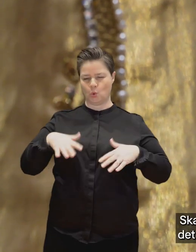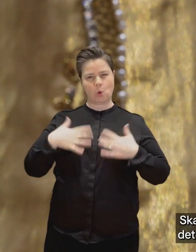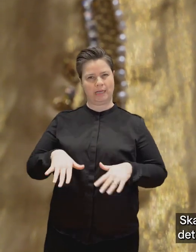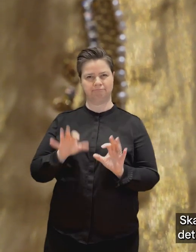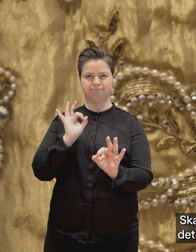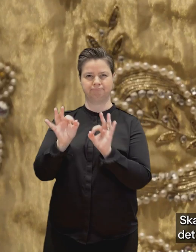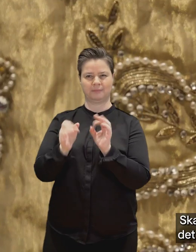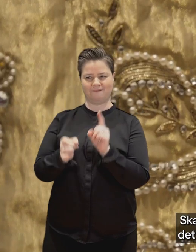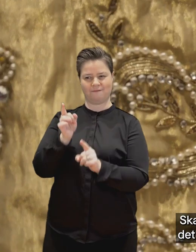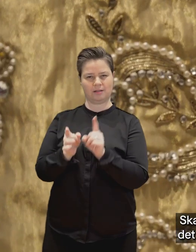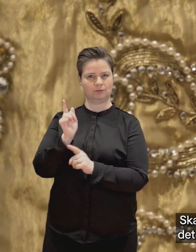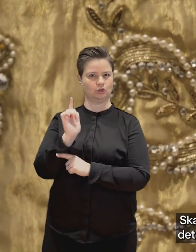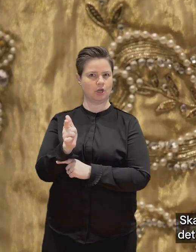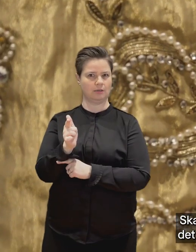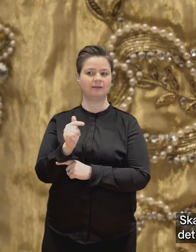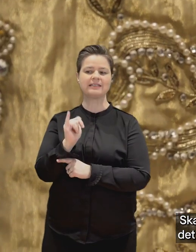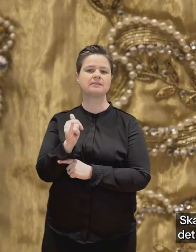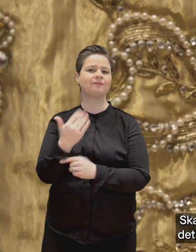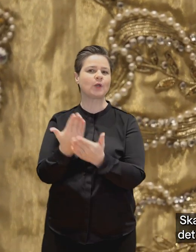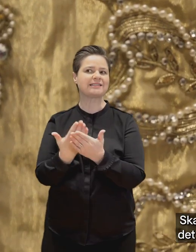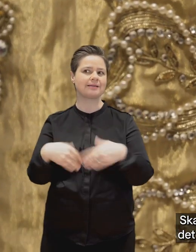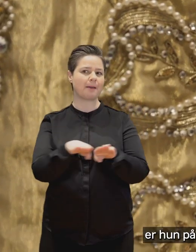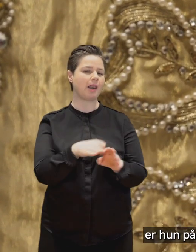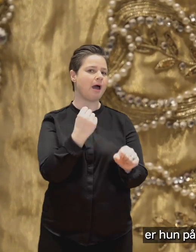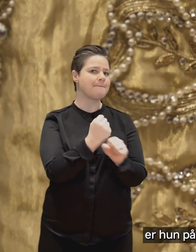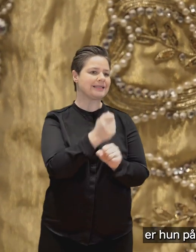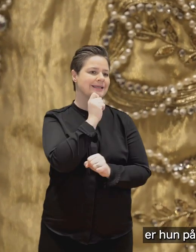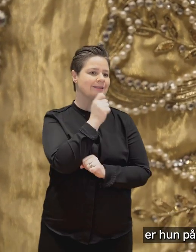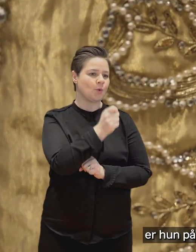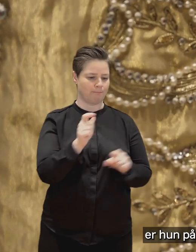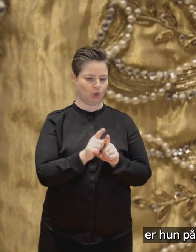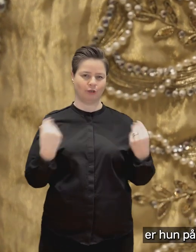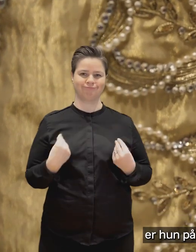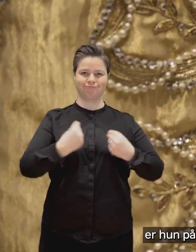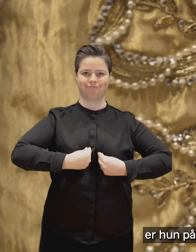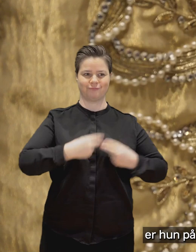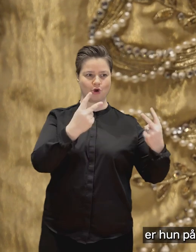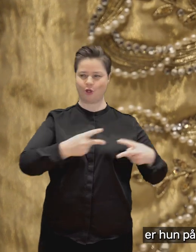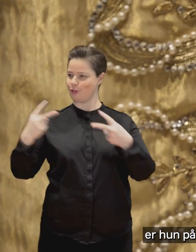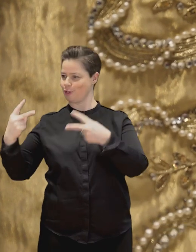Skal man sammenligne det med et jobbintervju, er hun på alle måter kledd for rollen.